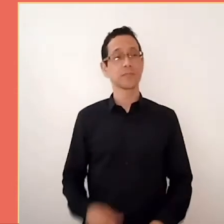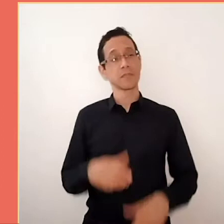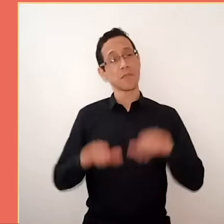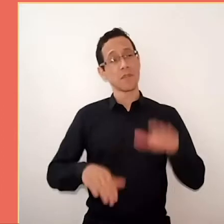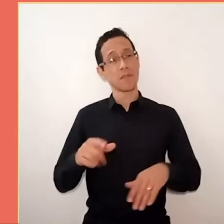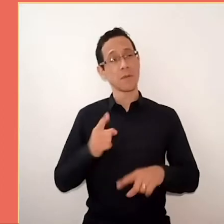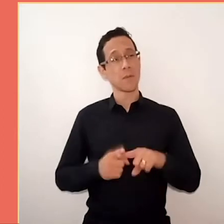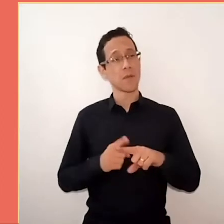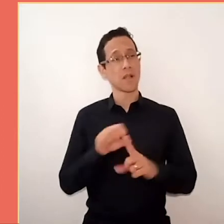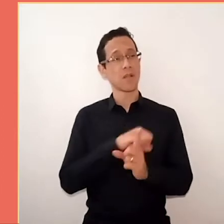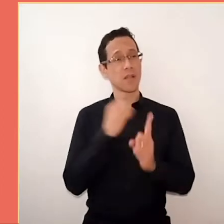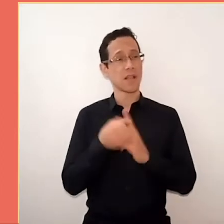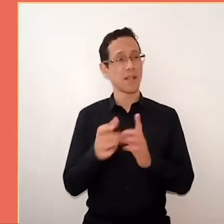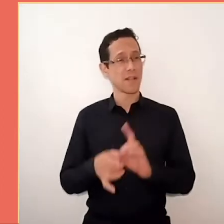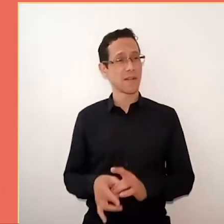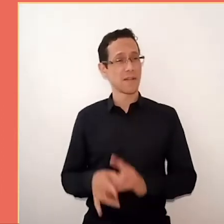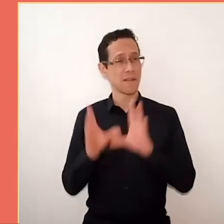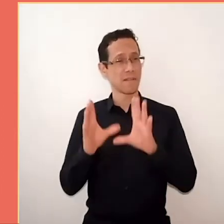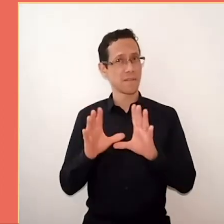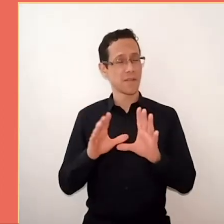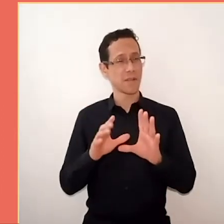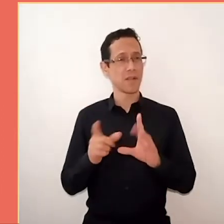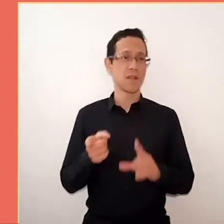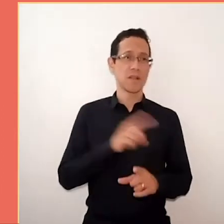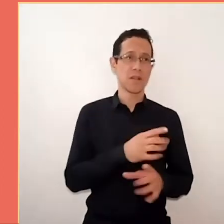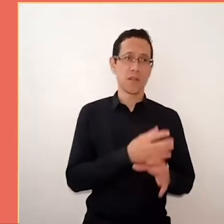precisam apostar também no outro conceito que é de autonomia,